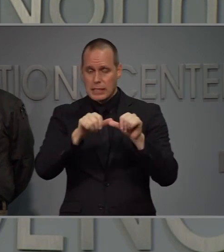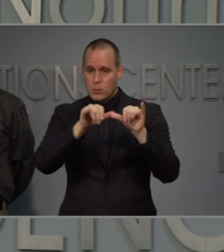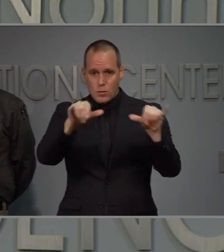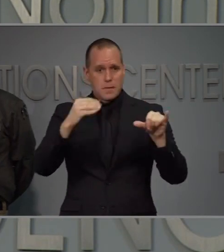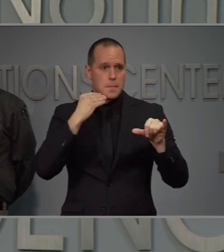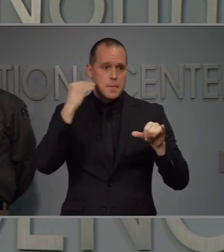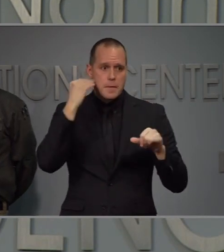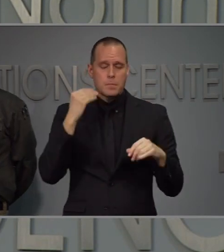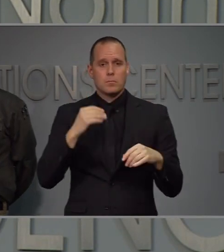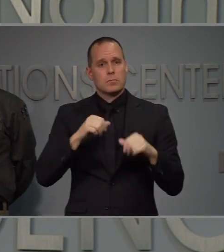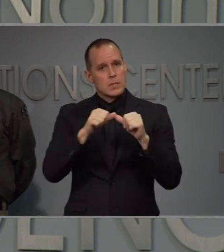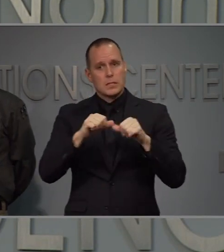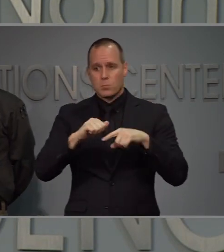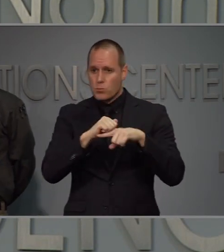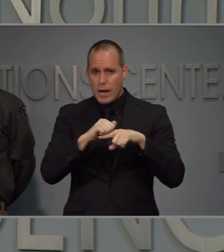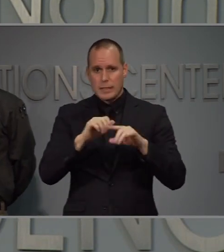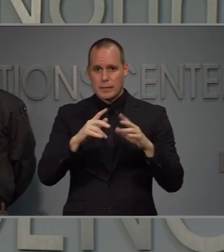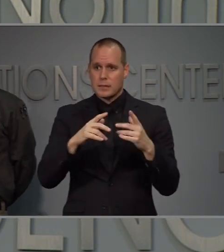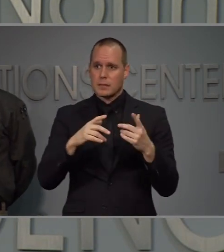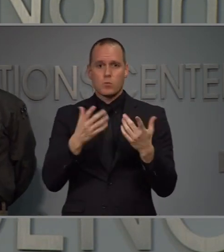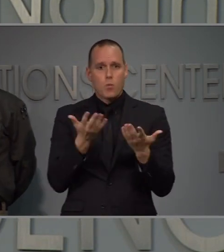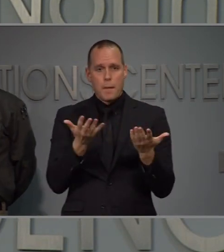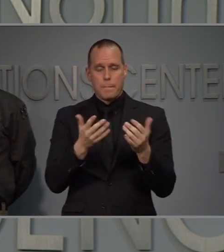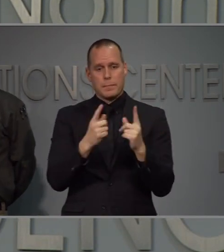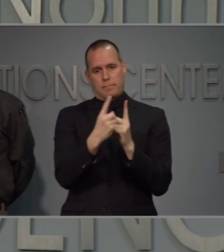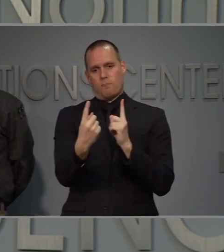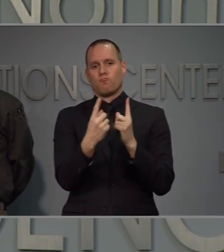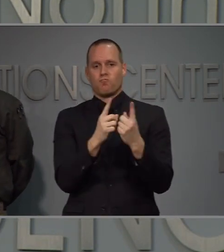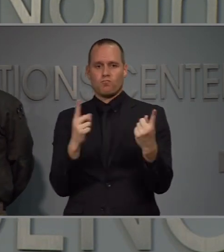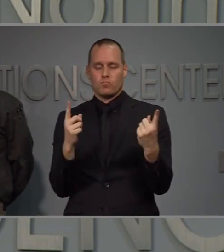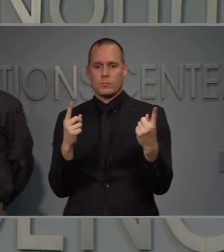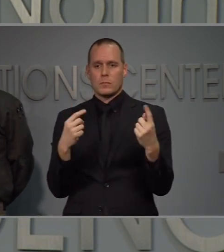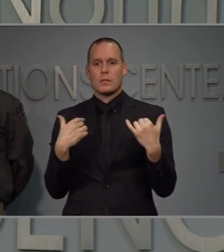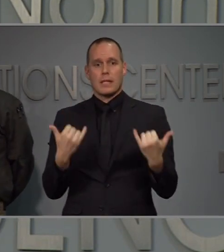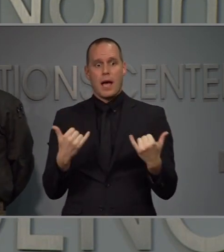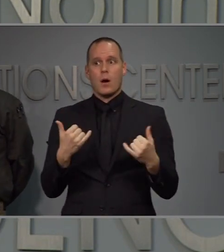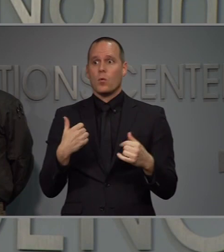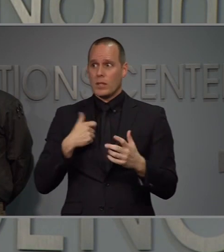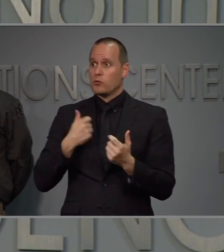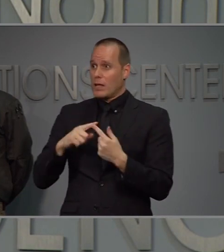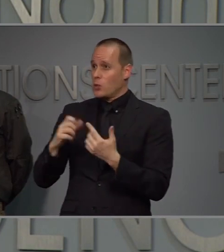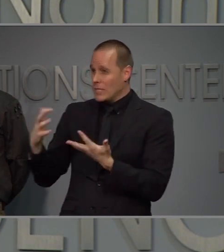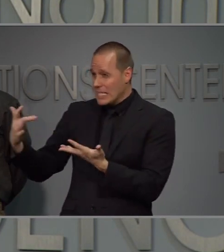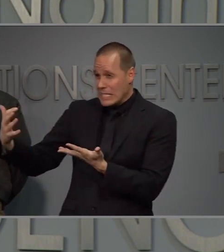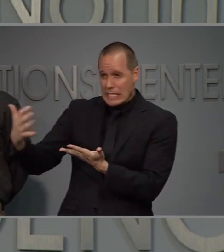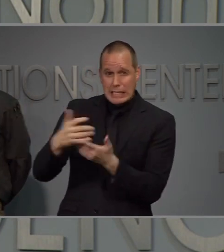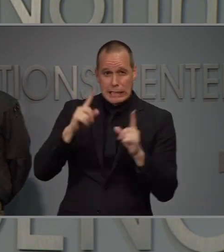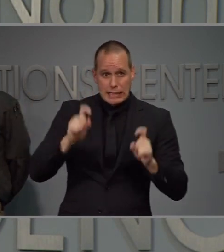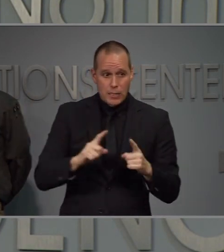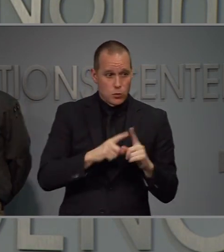bueno, va a depender de los de Carolina del Norte tienen que quedarse en casa y en y poder y y seguir implementando esta se